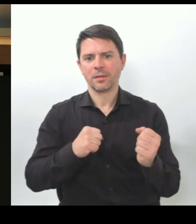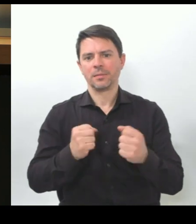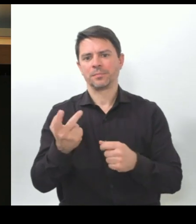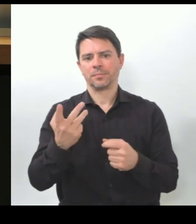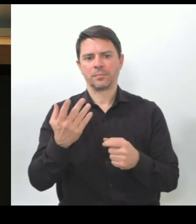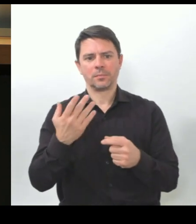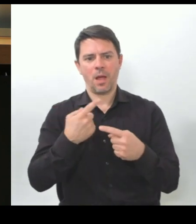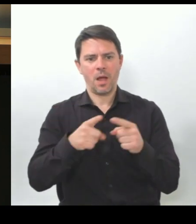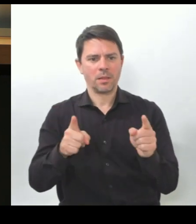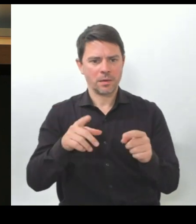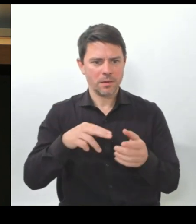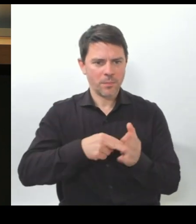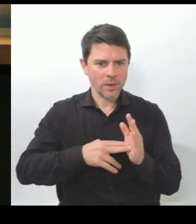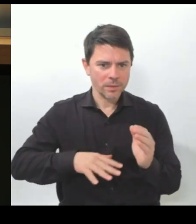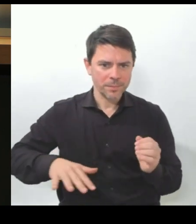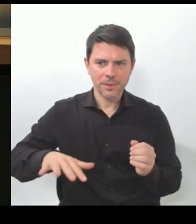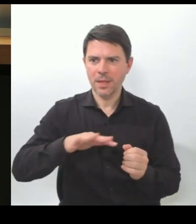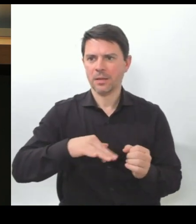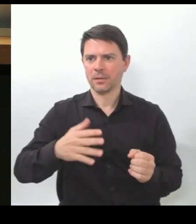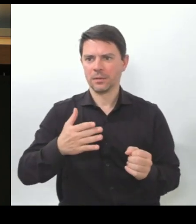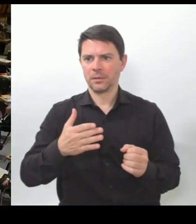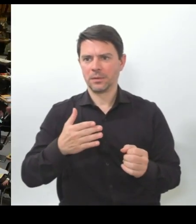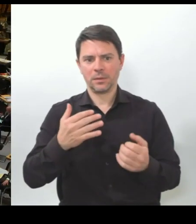für Berlin und alle Berliner.(Beifall) (Rednerwechsel)